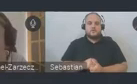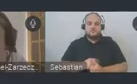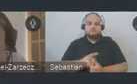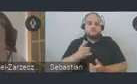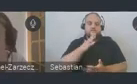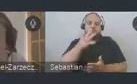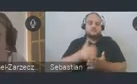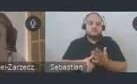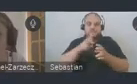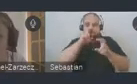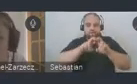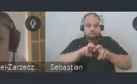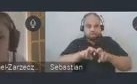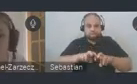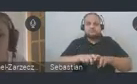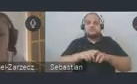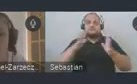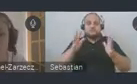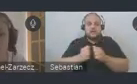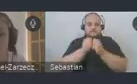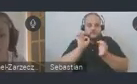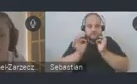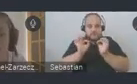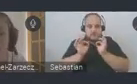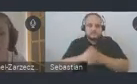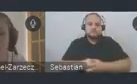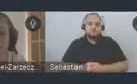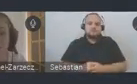Korzystania, czyli też weryfikacji, znajdowania informacji,